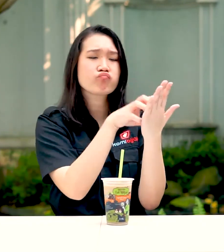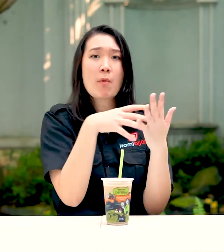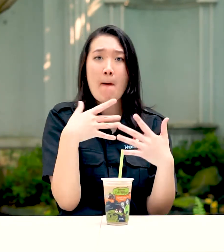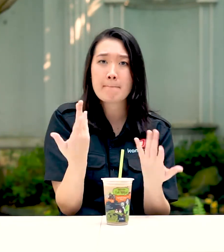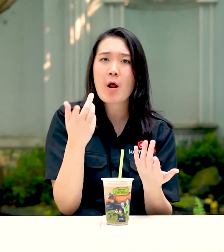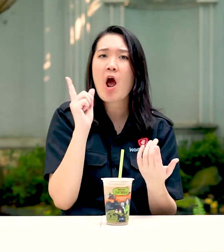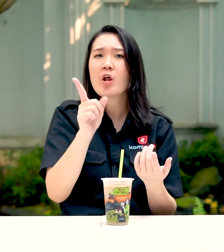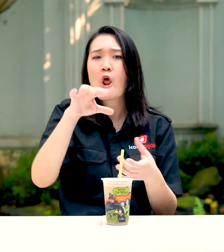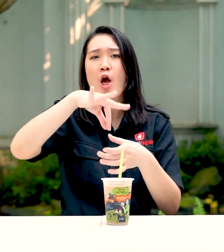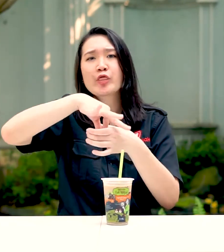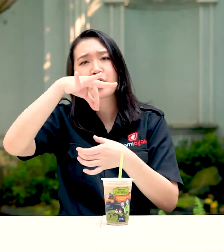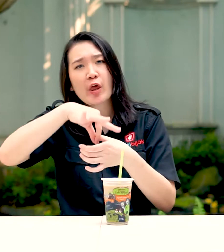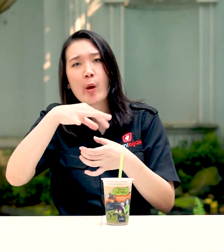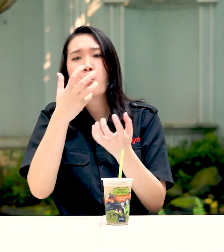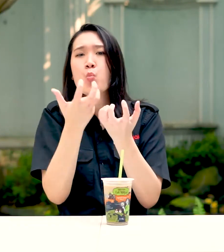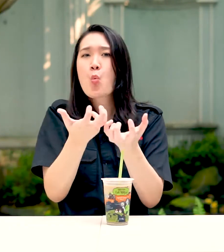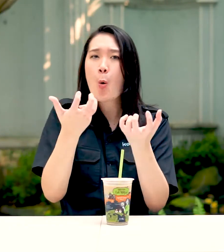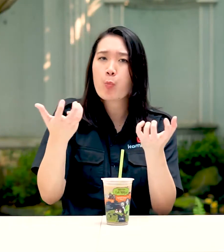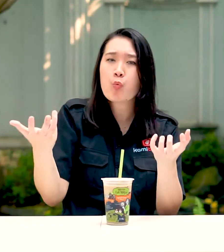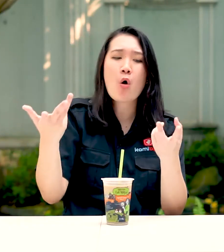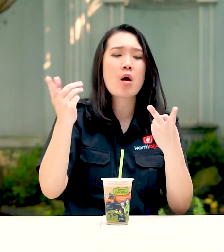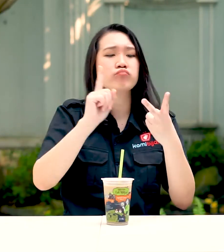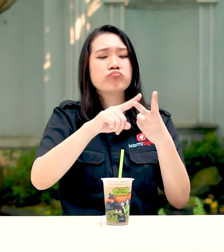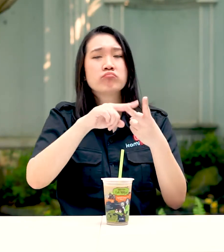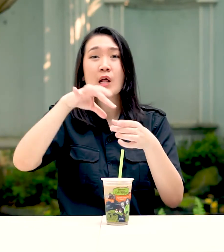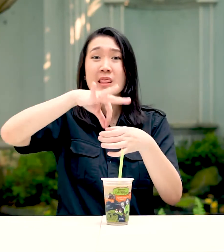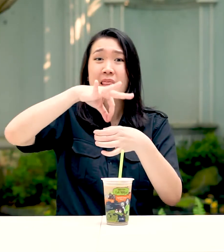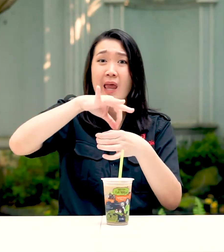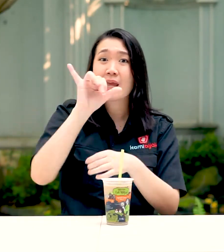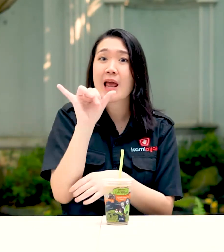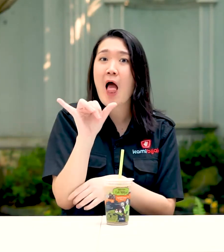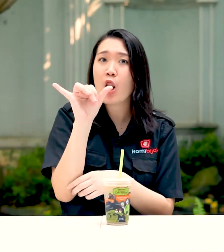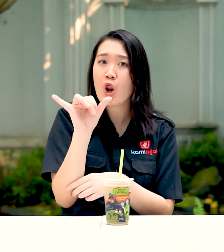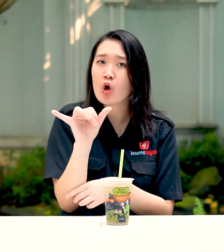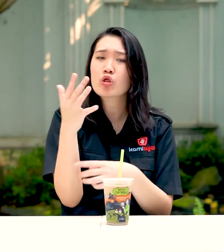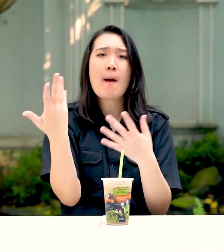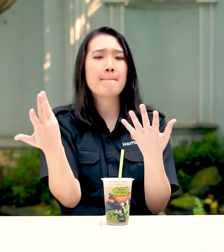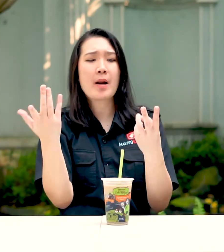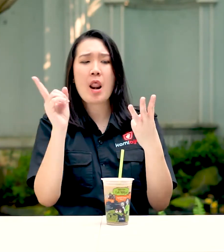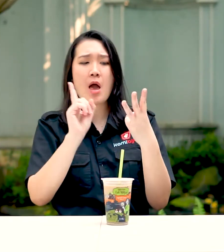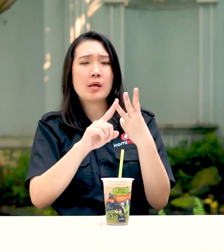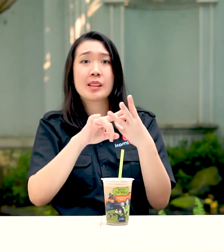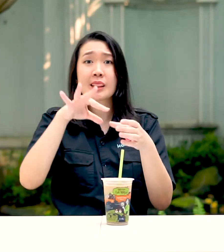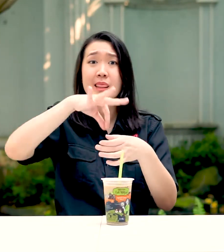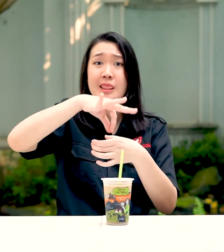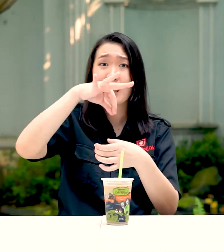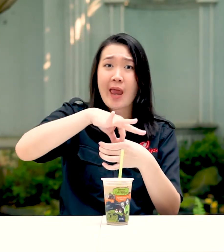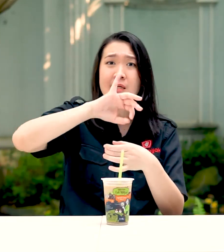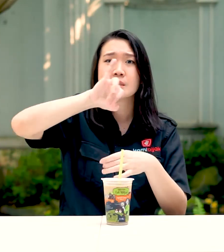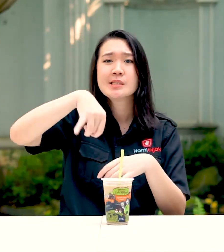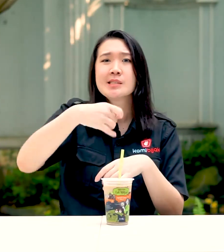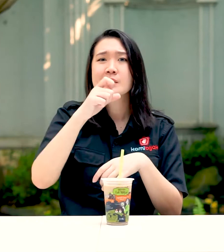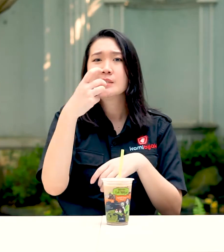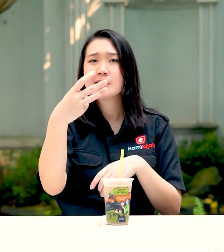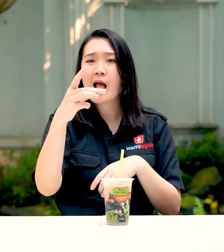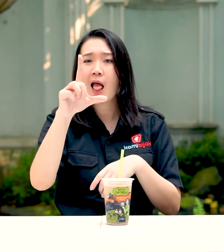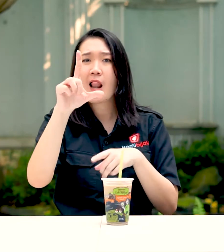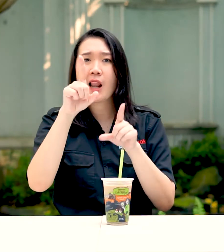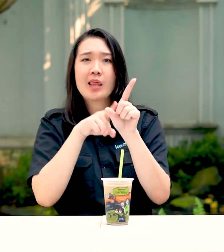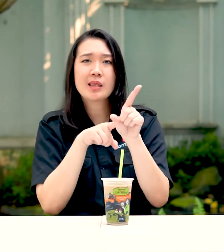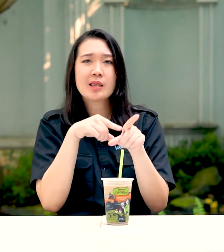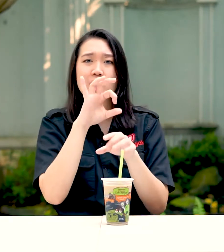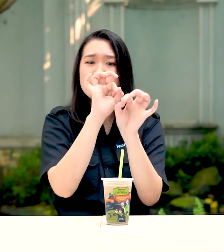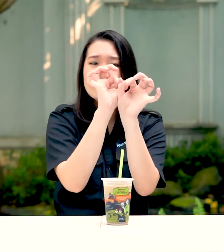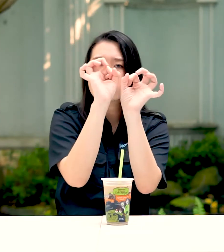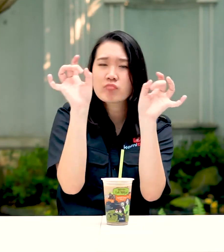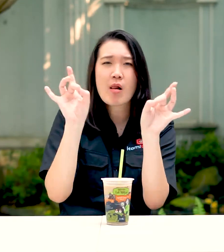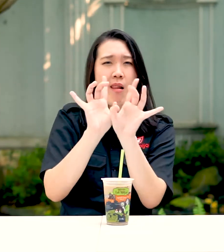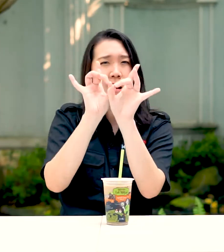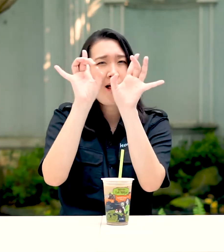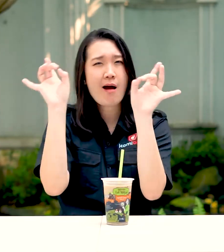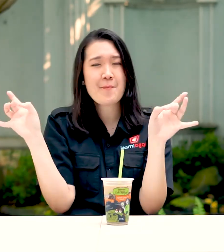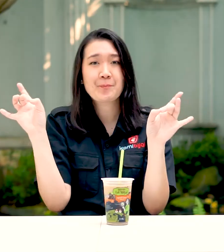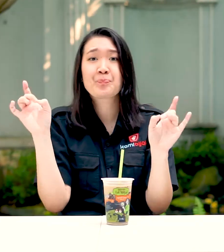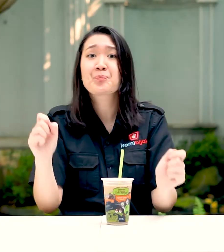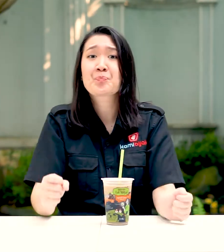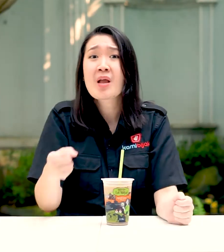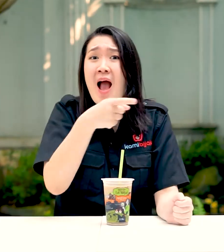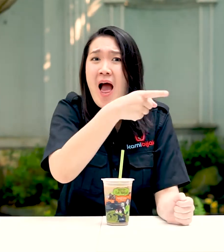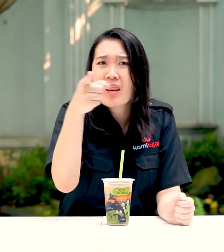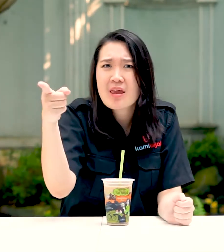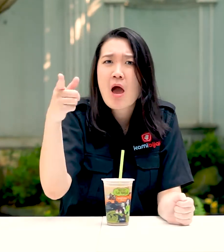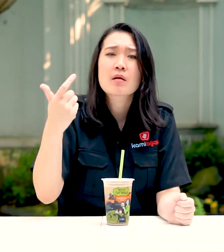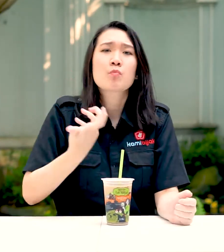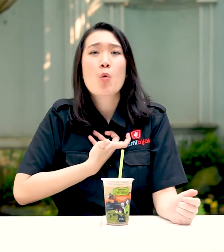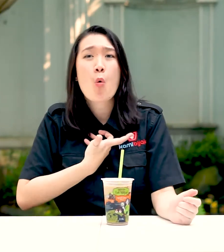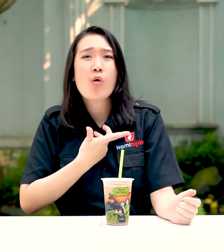Oh ya, Ada menu lainnya juga seperti teh buah, teh yakult, teh jelly, dan lain-lain.